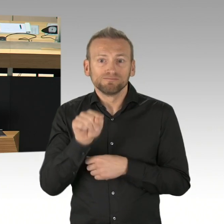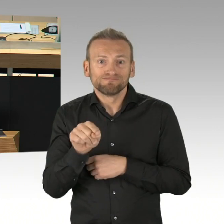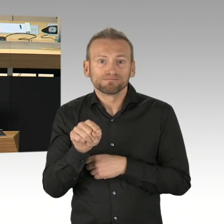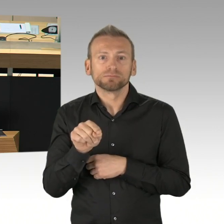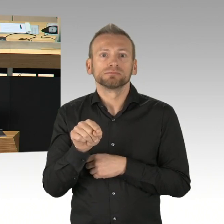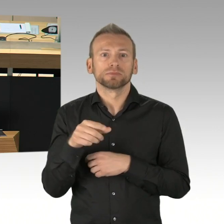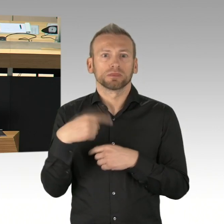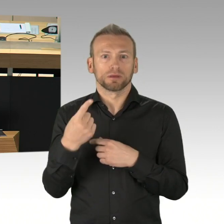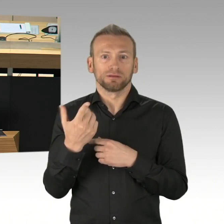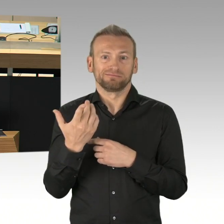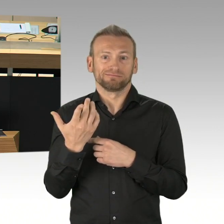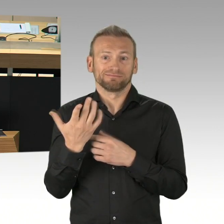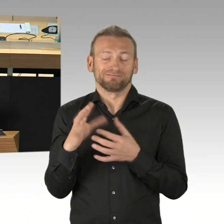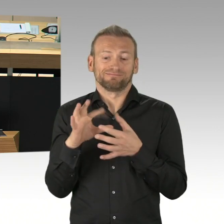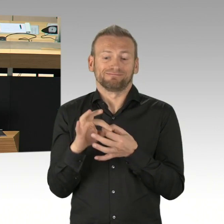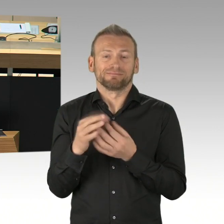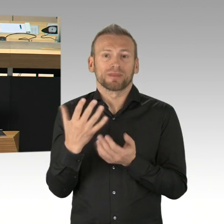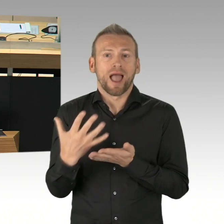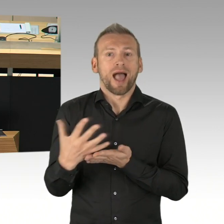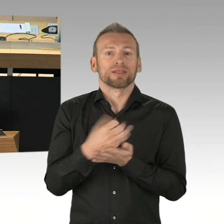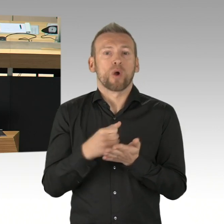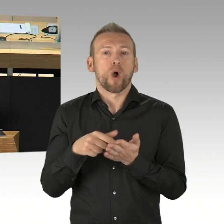und diese Chance wollen wir ihnen eröffnen, meine Damen und Herren.